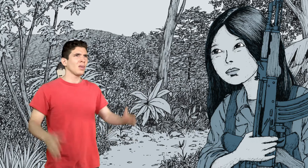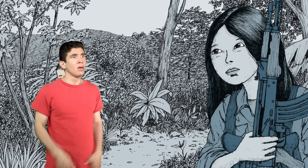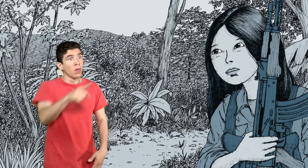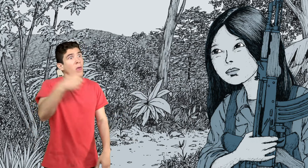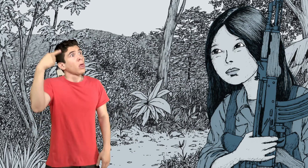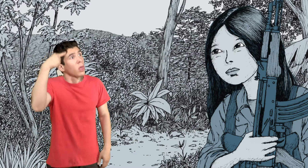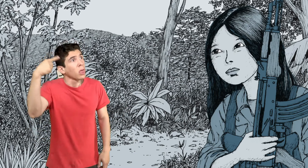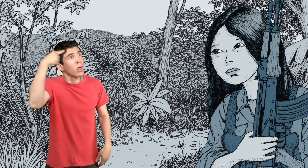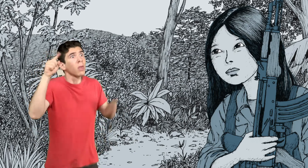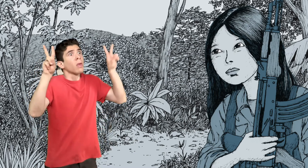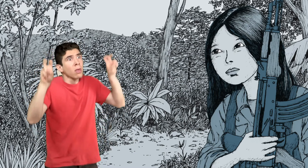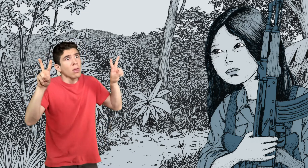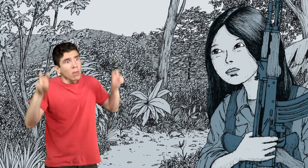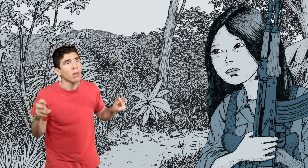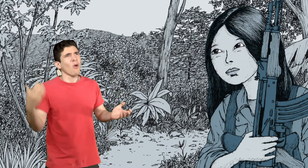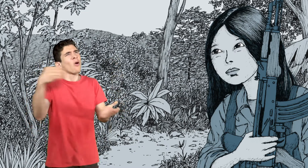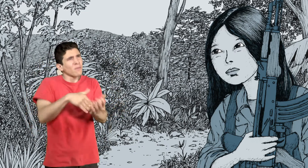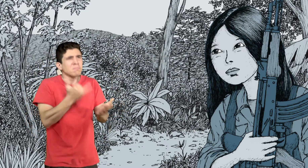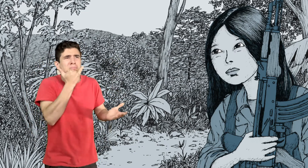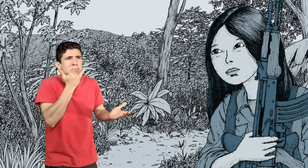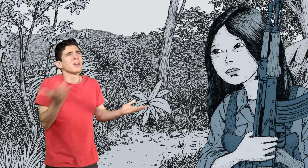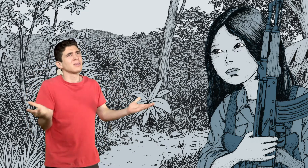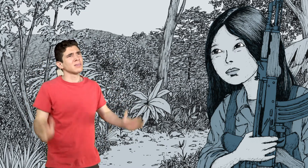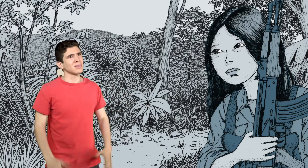¿Qué te pasa? ¿Sigues obsesionado con ese tema?